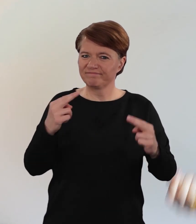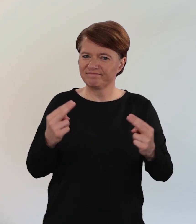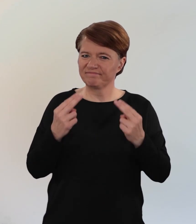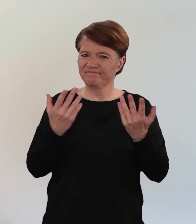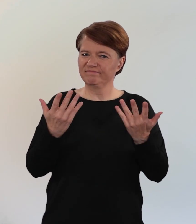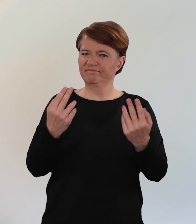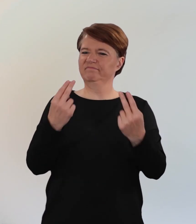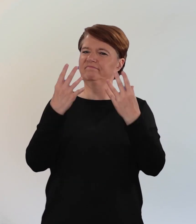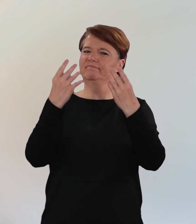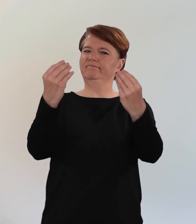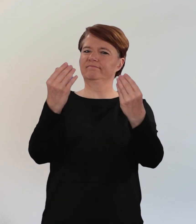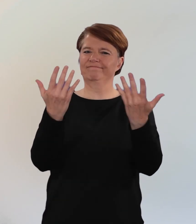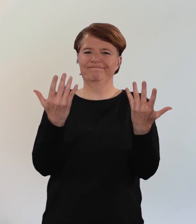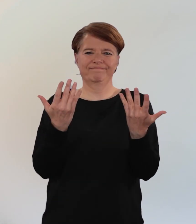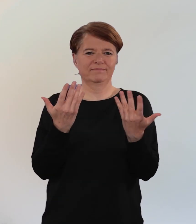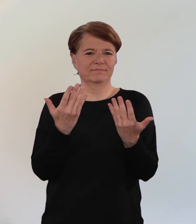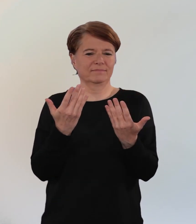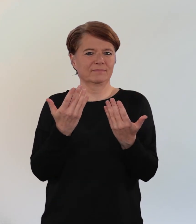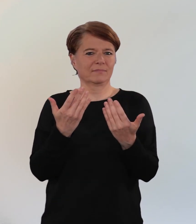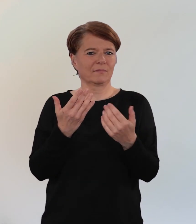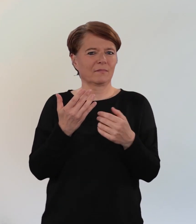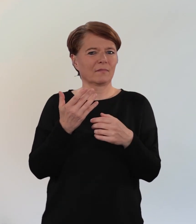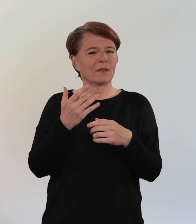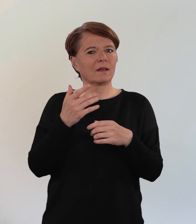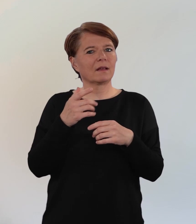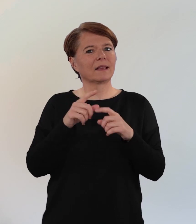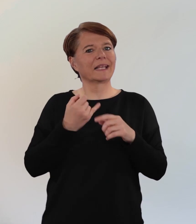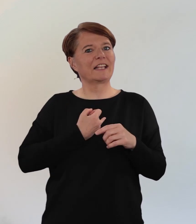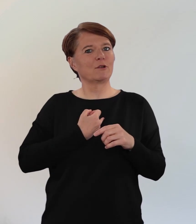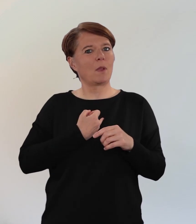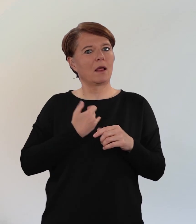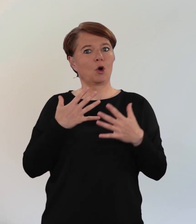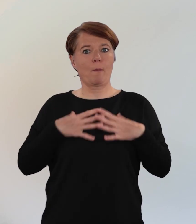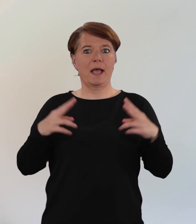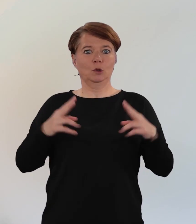Klar, das ist eigentlich so ein individuelles Ding, dabei geht es nicht um körperliche Einschränkung.